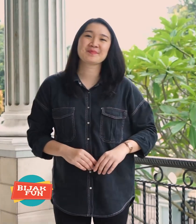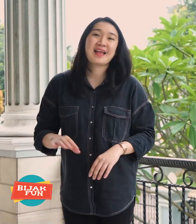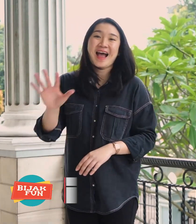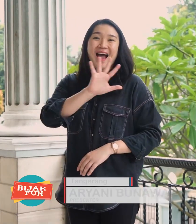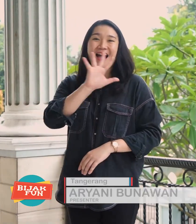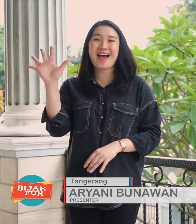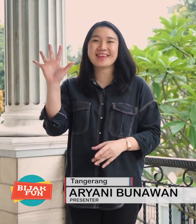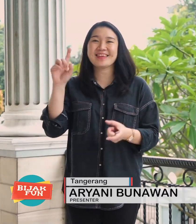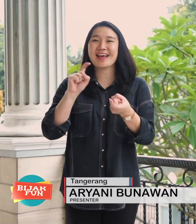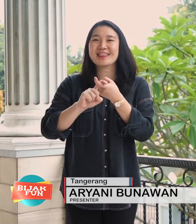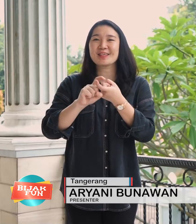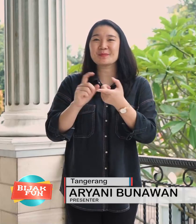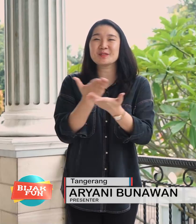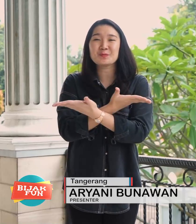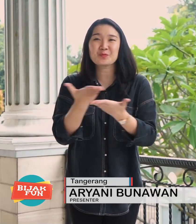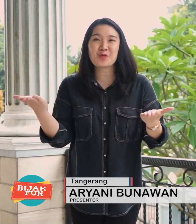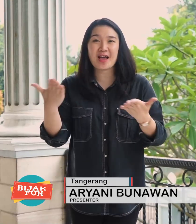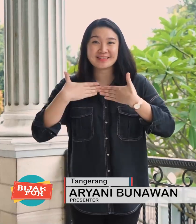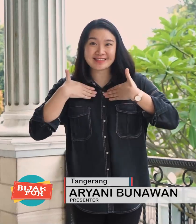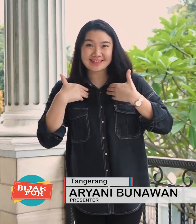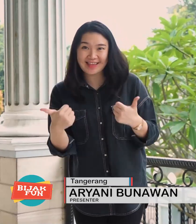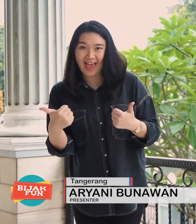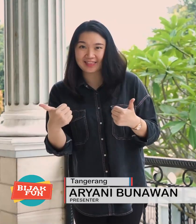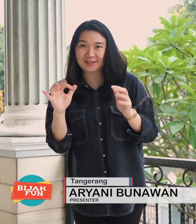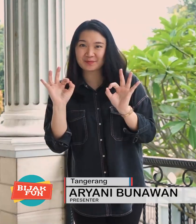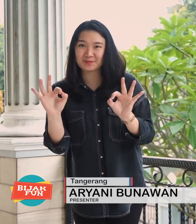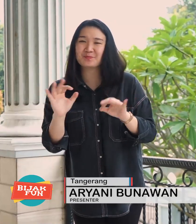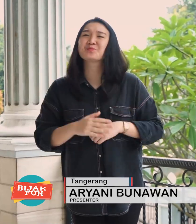Halo teman-teman semua, kalian sehat?